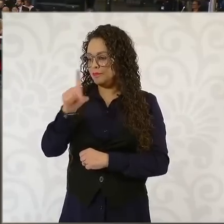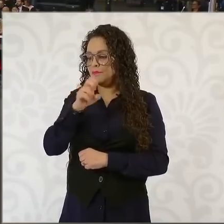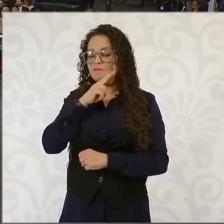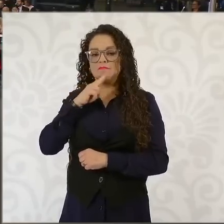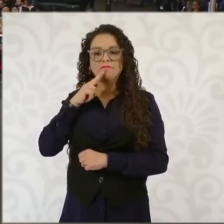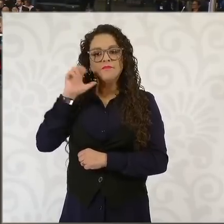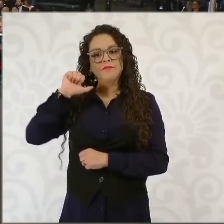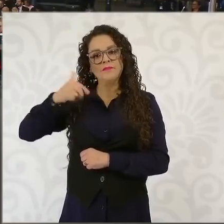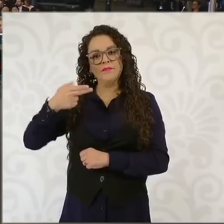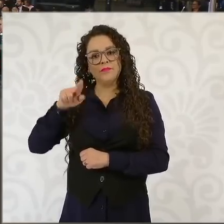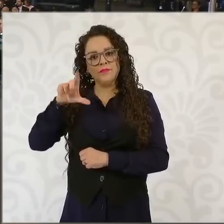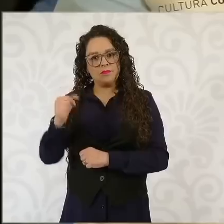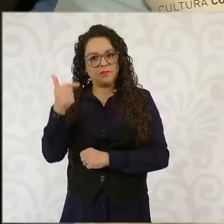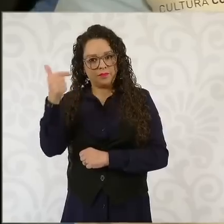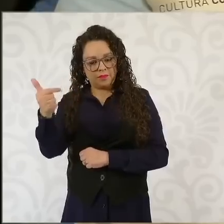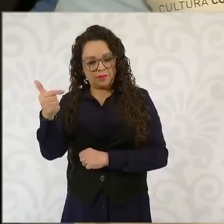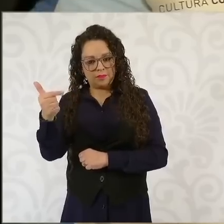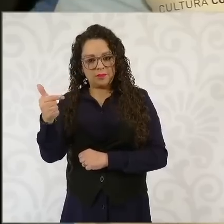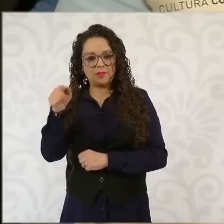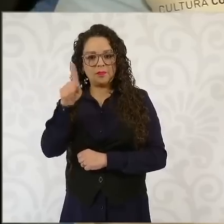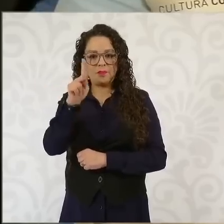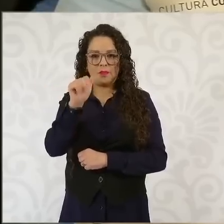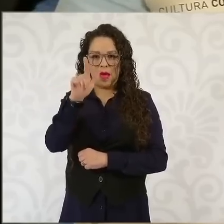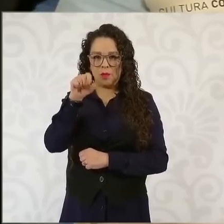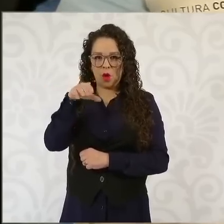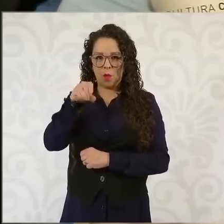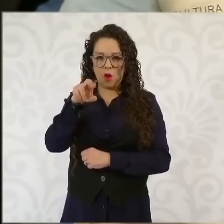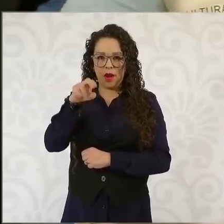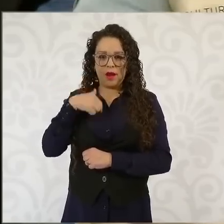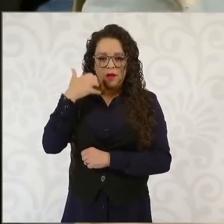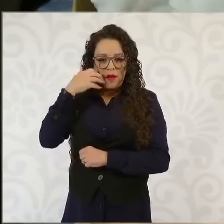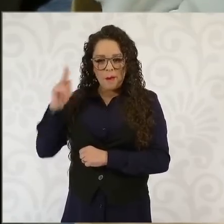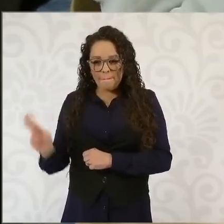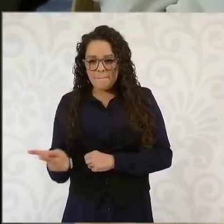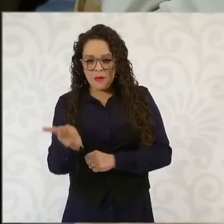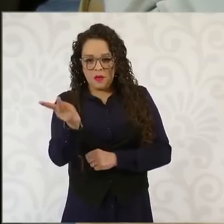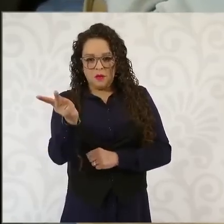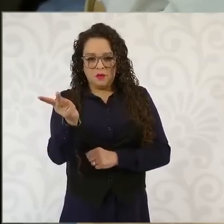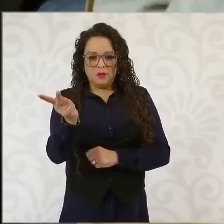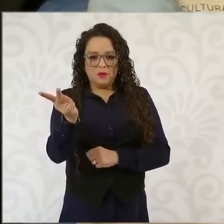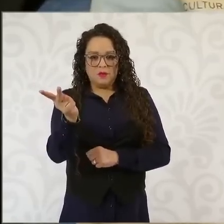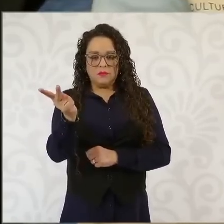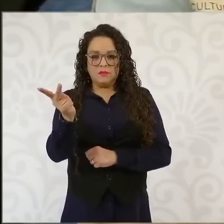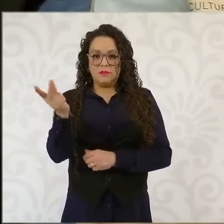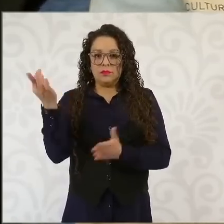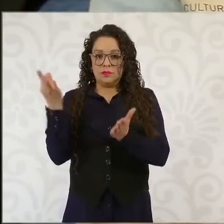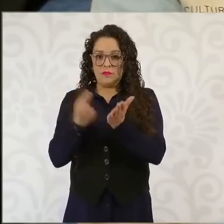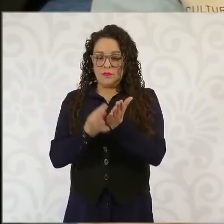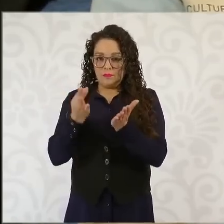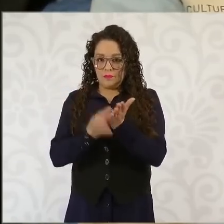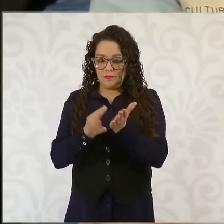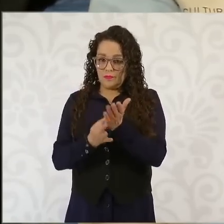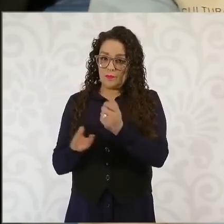de asuntos corporativos Pablo Moreno si con estos aranceles al Acero cómo está previendo